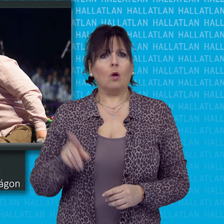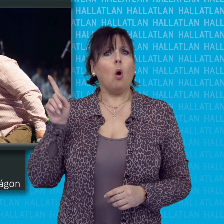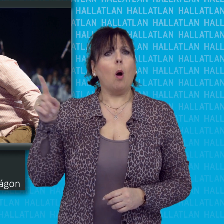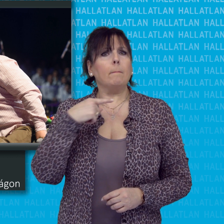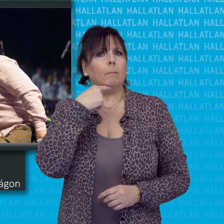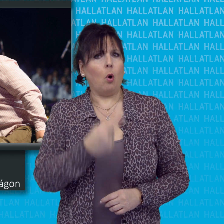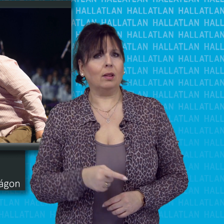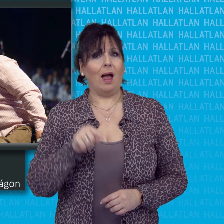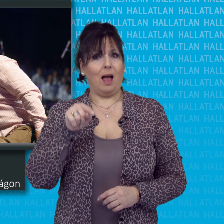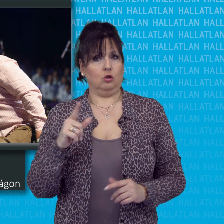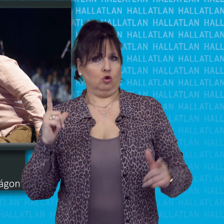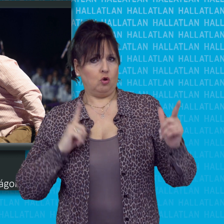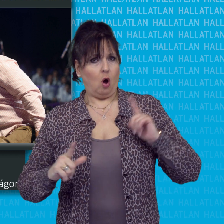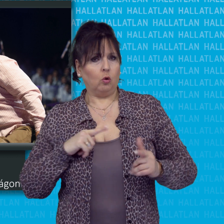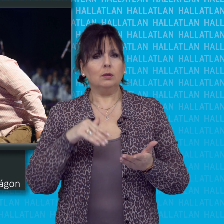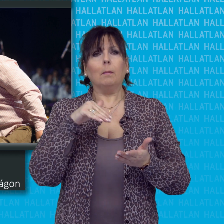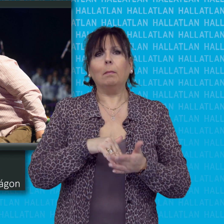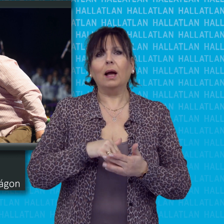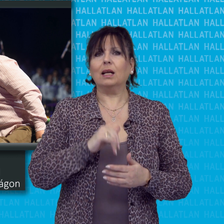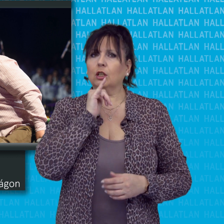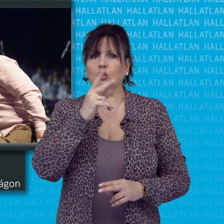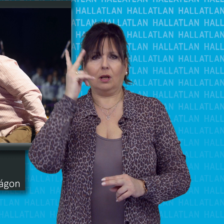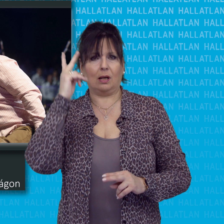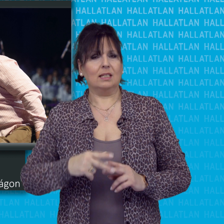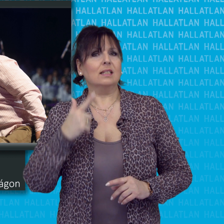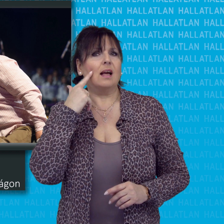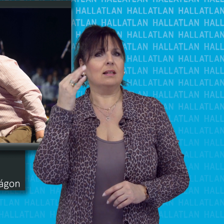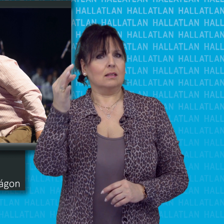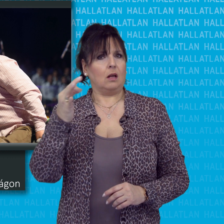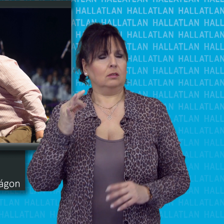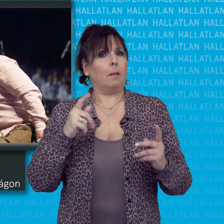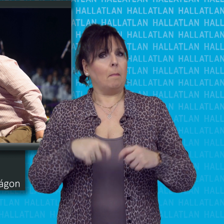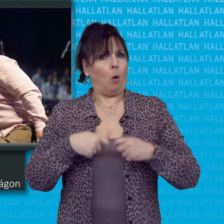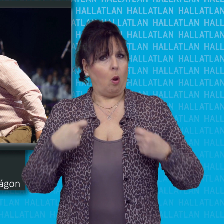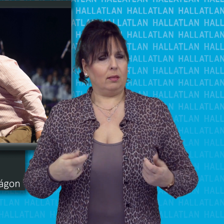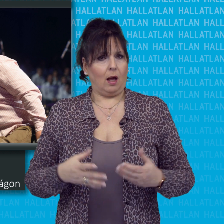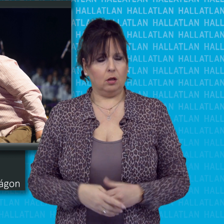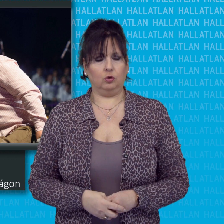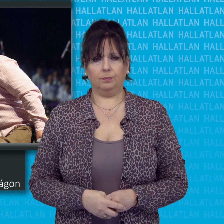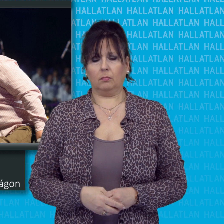Mint mondja, vannak előrelépések, de megoldás egyelőre nincs.